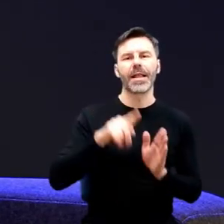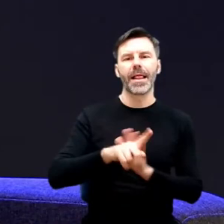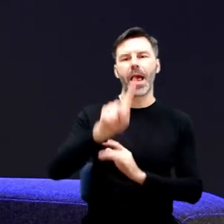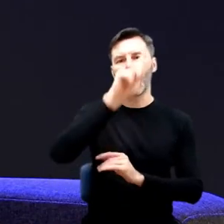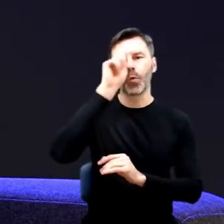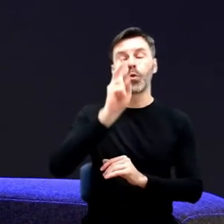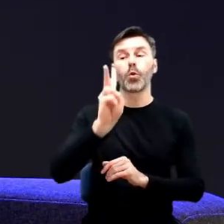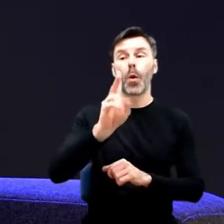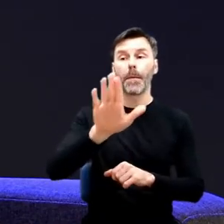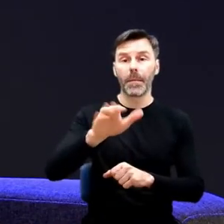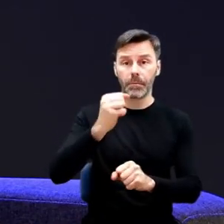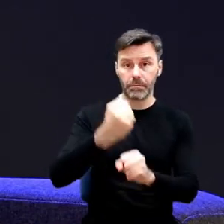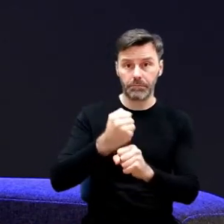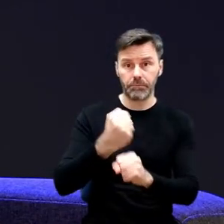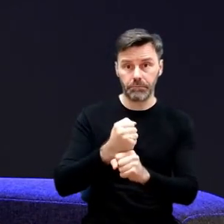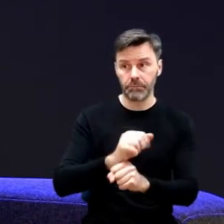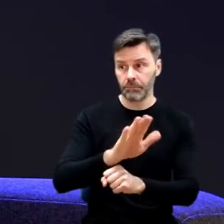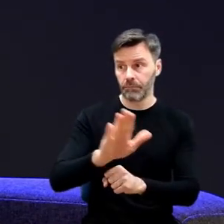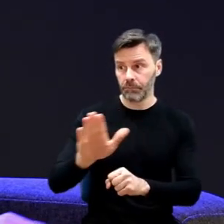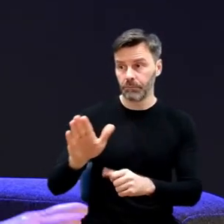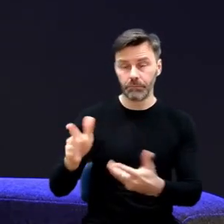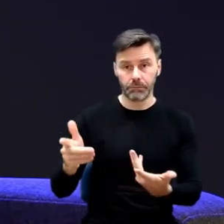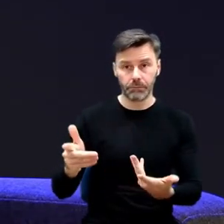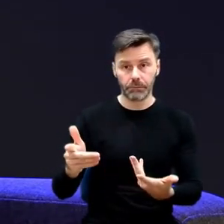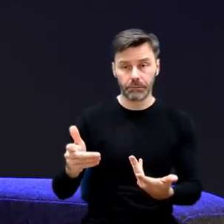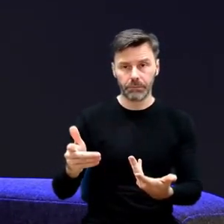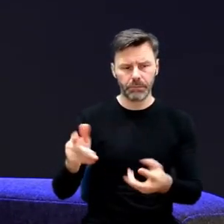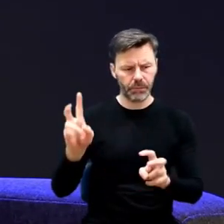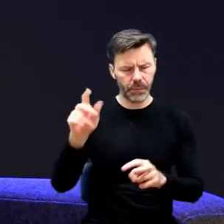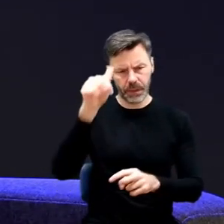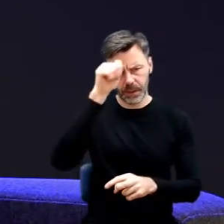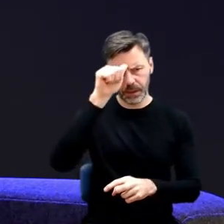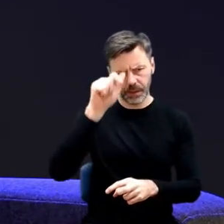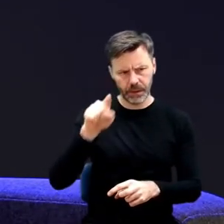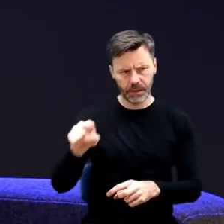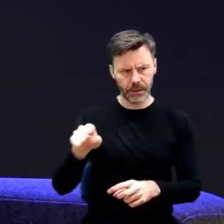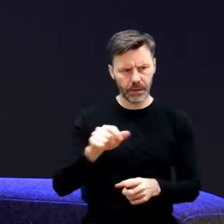ale są, to się teraz ładnie nazywa w "luce czynszowej".